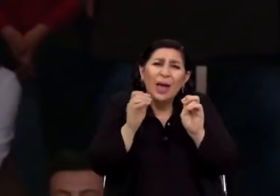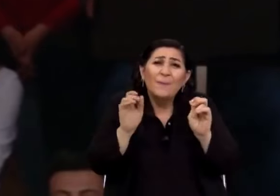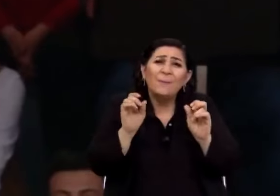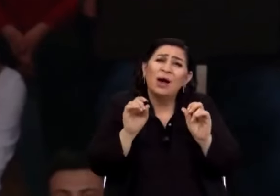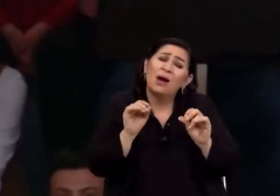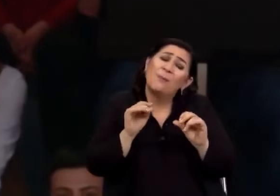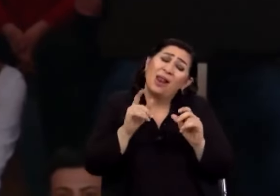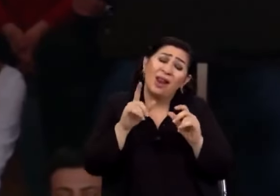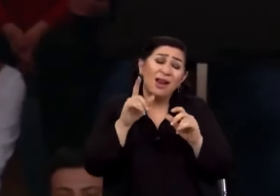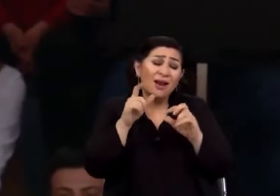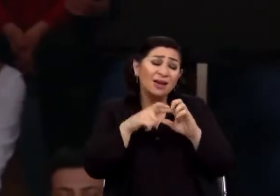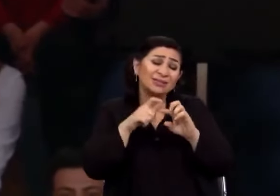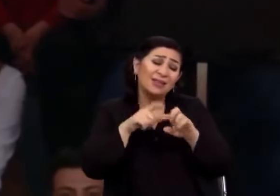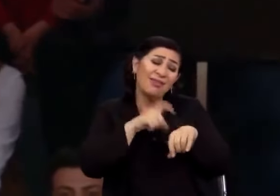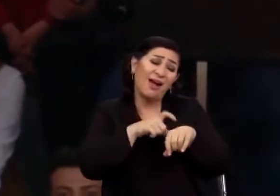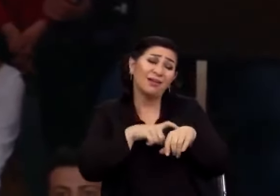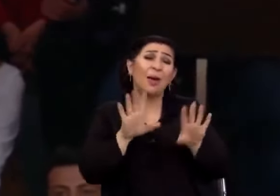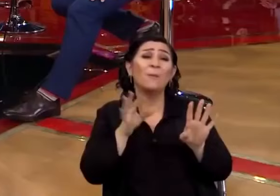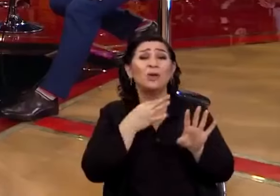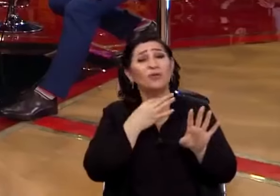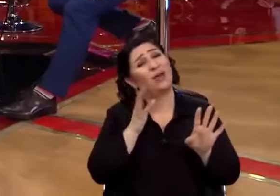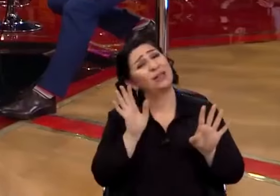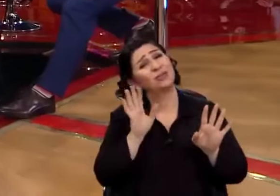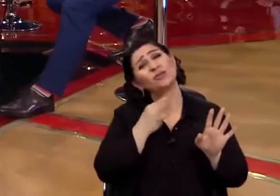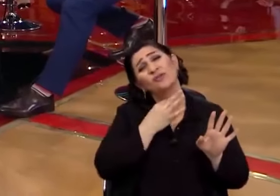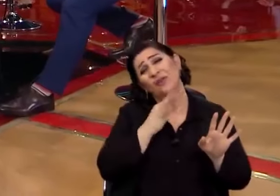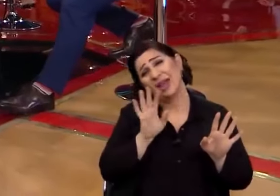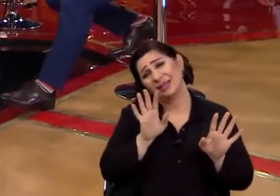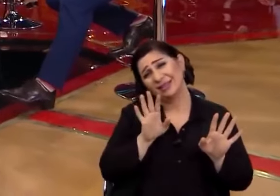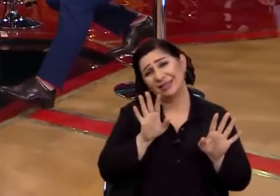Lerzan taklit ediyorsun Lütfen yapma Tatlım tatlım lütfen yapma ama Ben